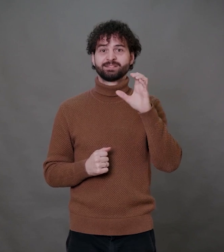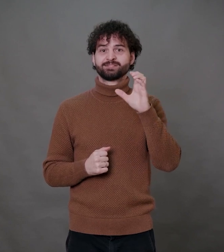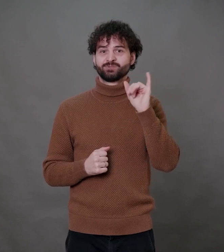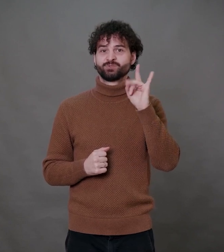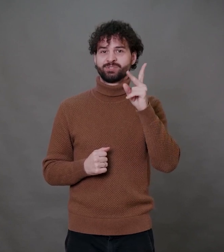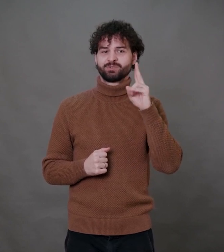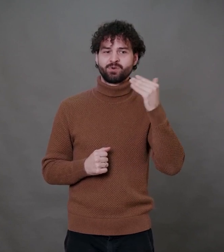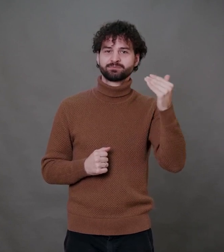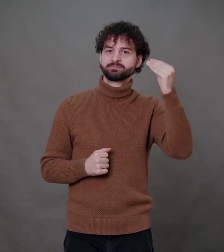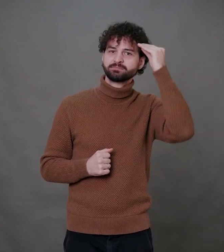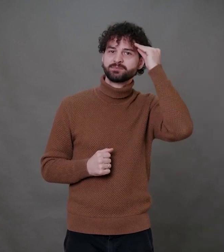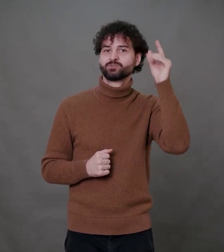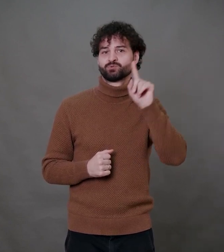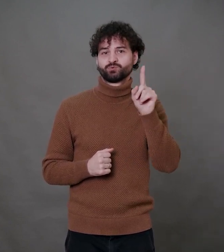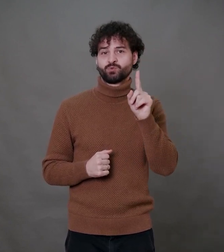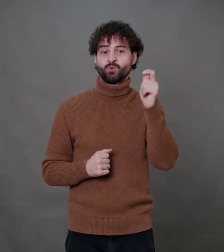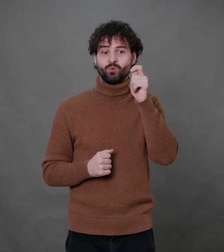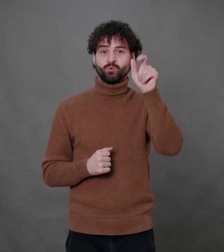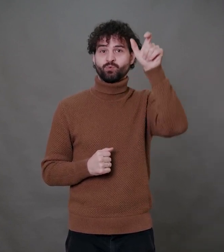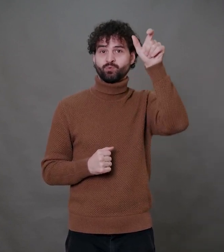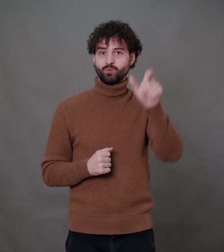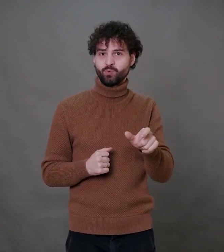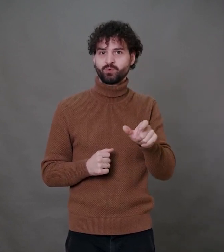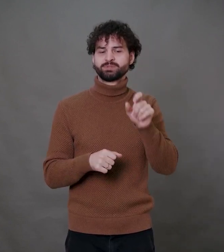Суриков считал, что задача художника —